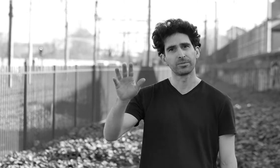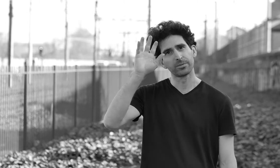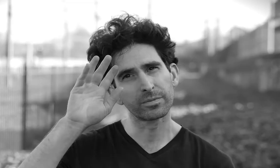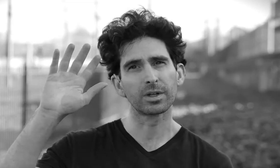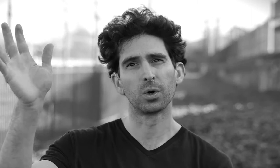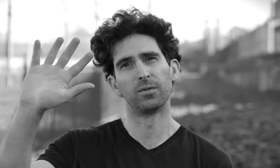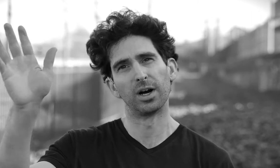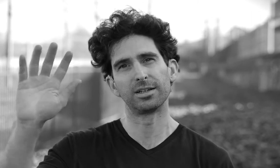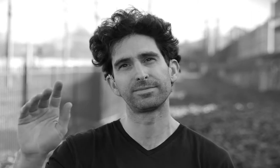Au revoir.